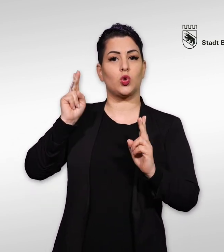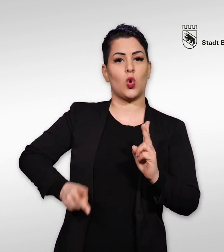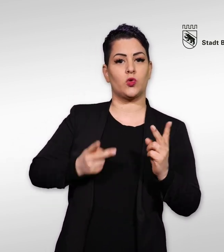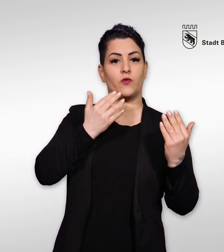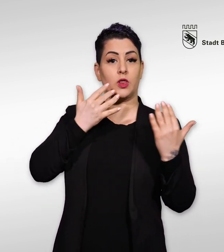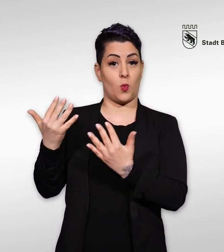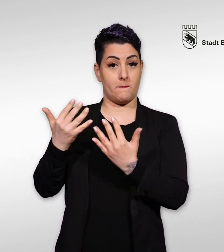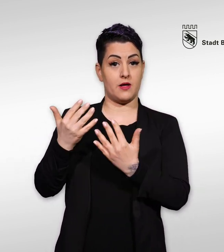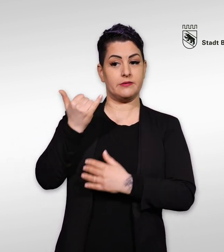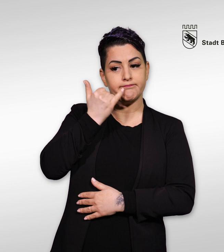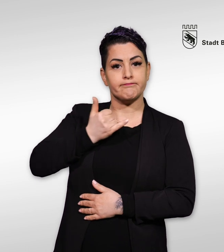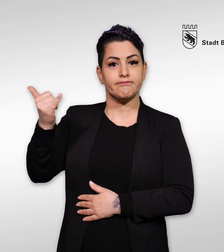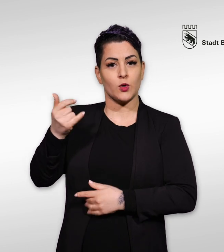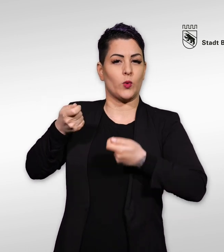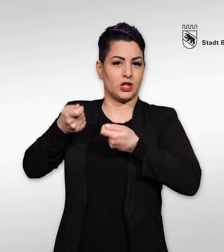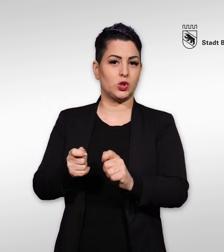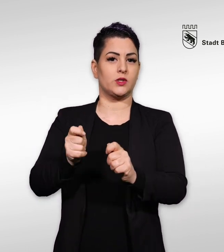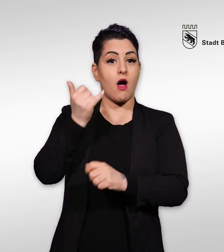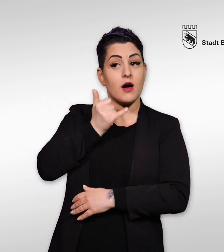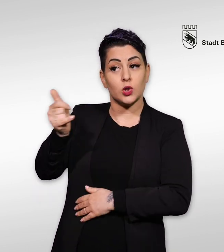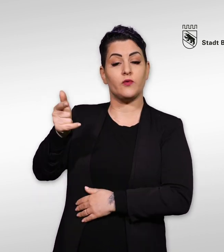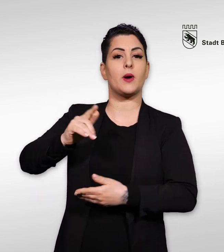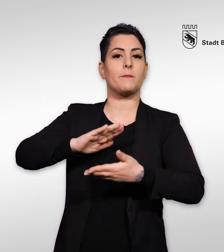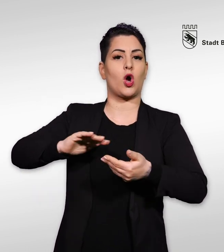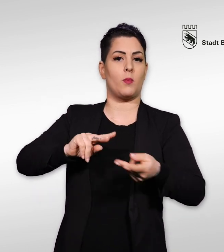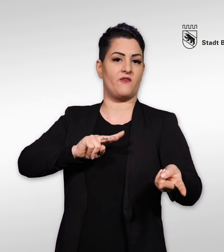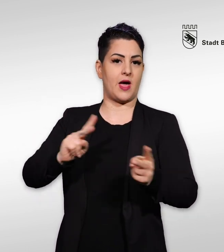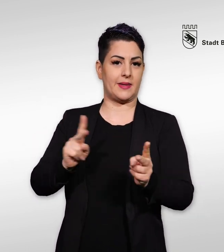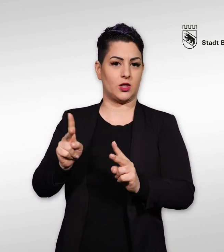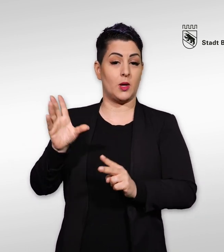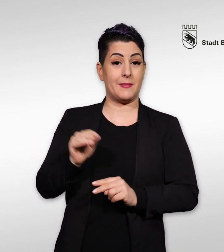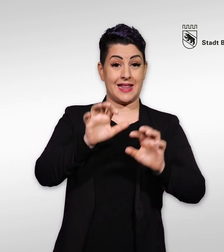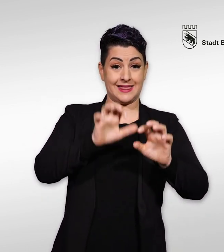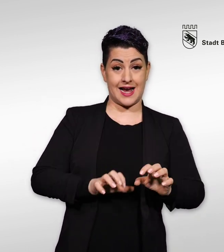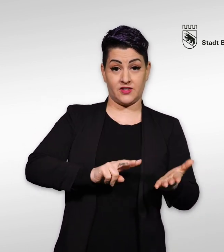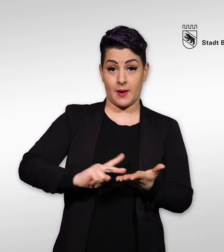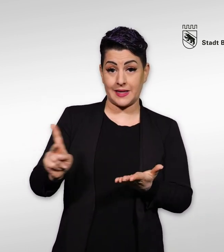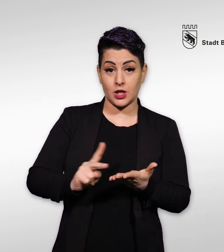die Notrufnummern mithilfe der Text- oder Video-Vermittlung von Procom anrufen.